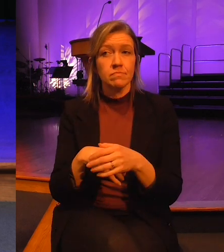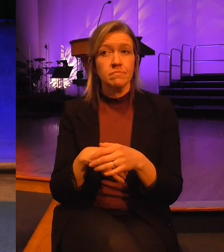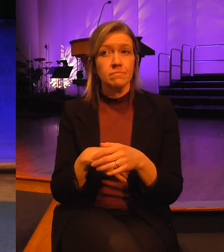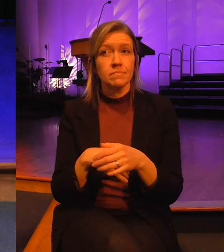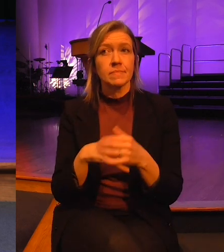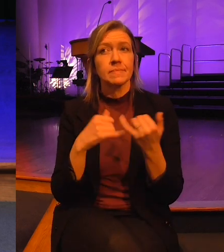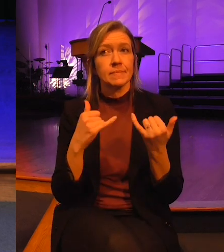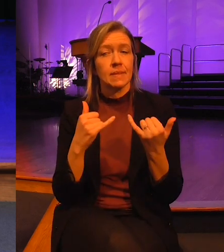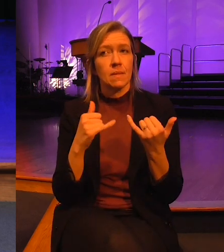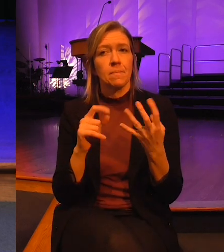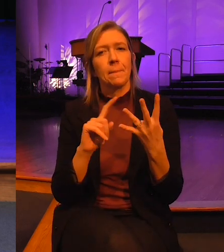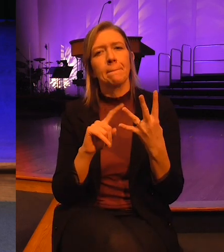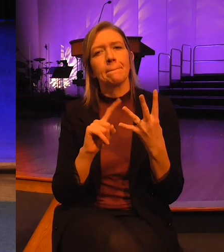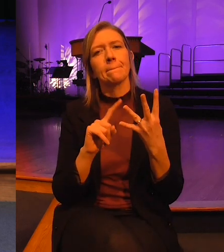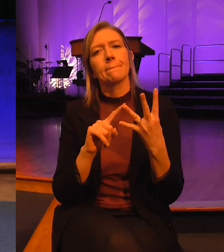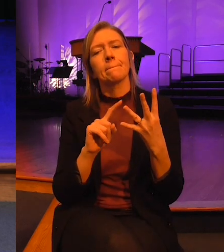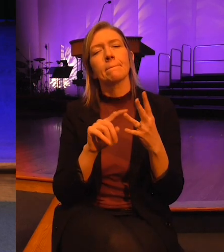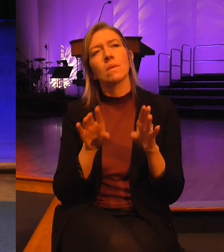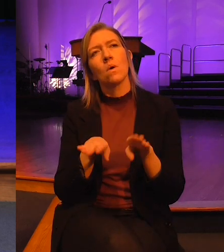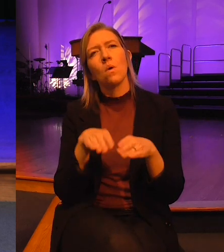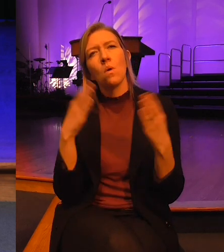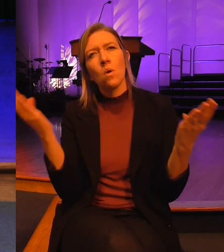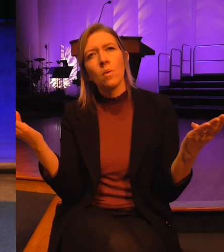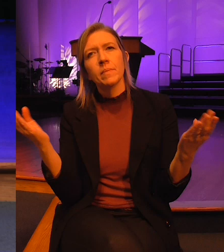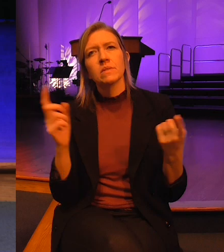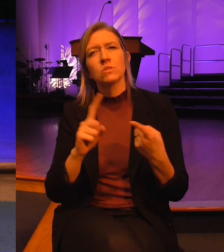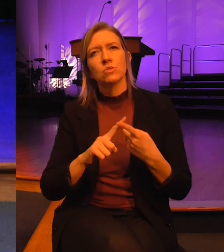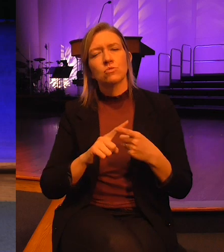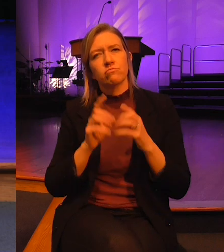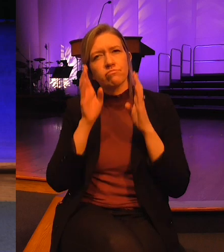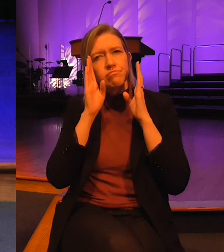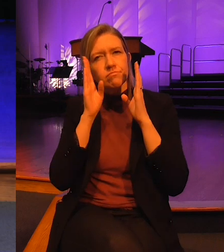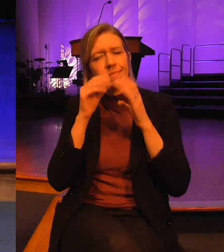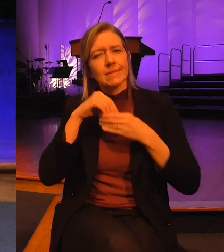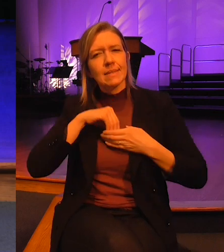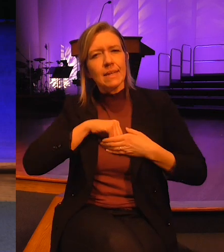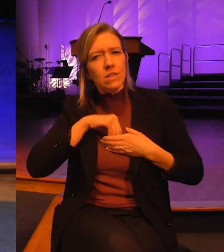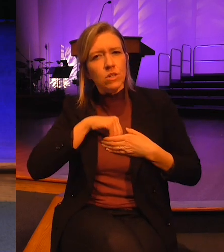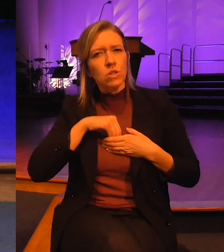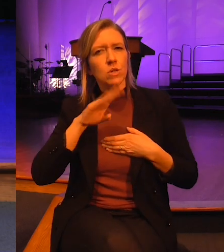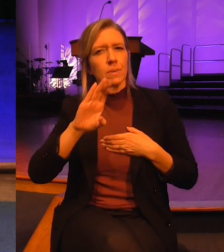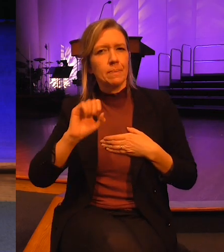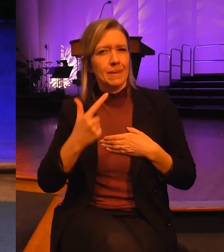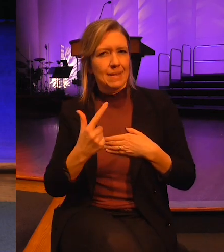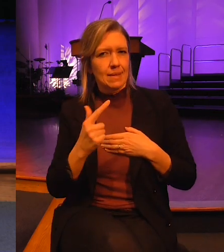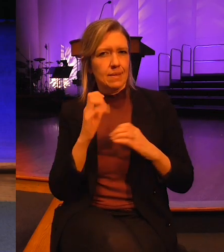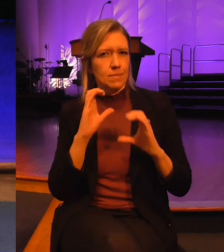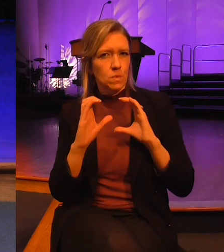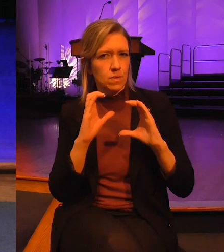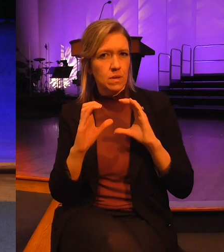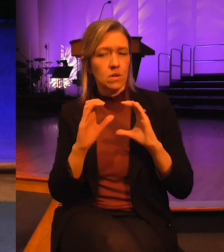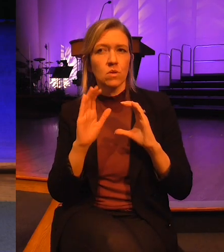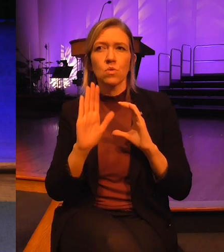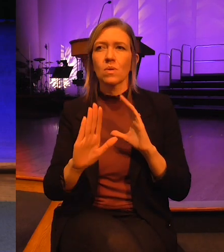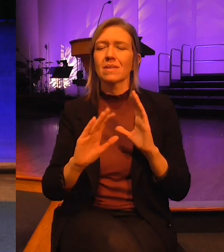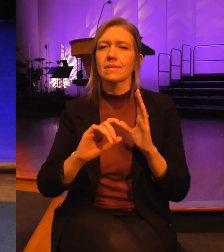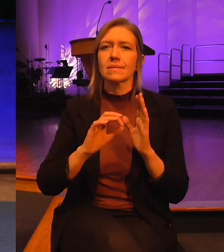a la escucha. de nuestro propio ser interior una intención clave para nuestro bienestar